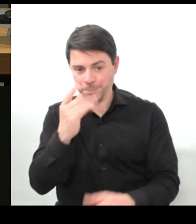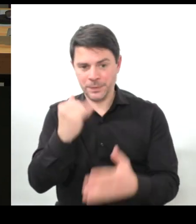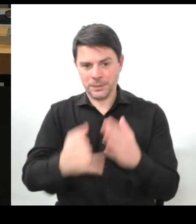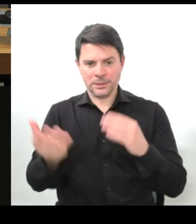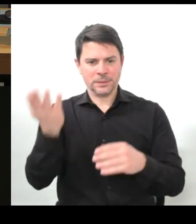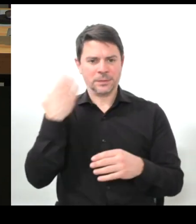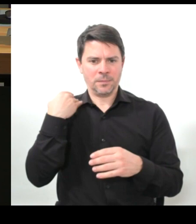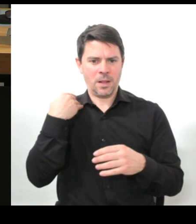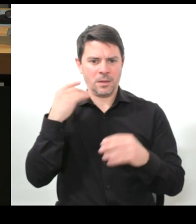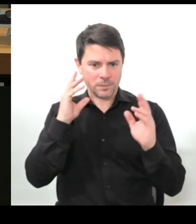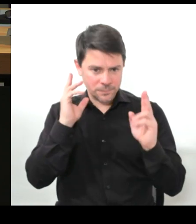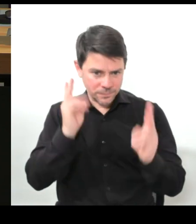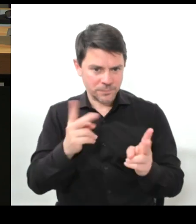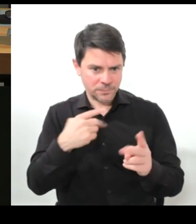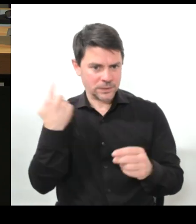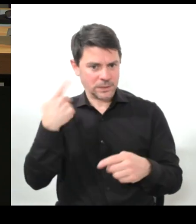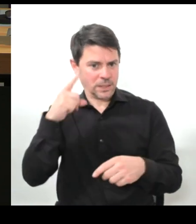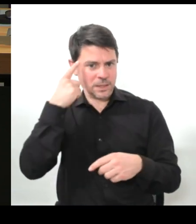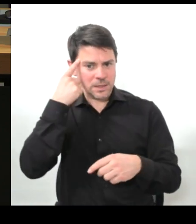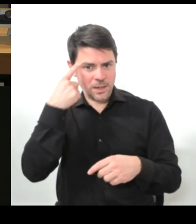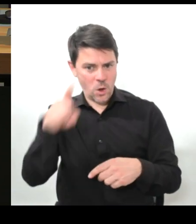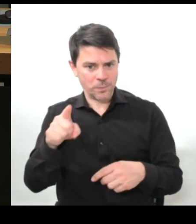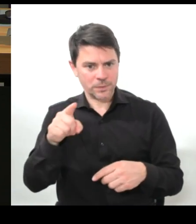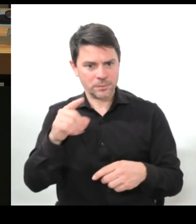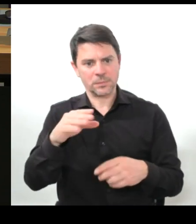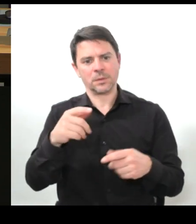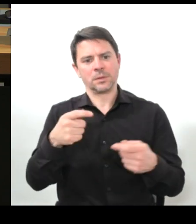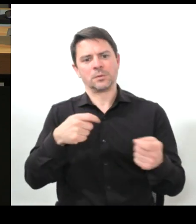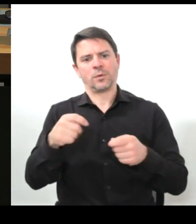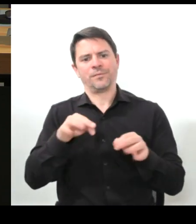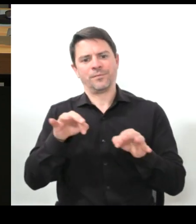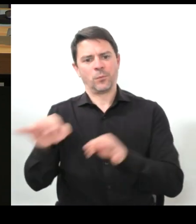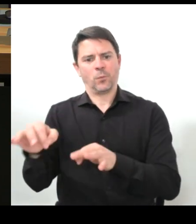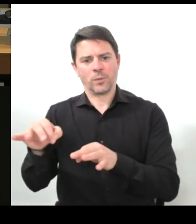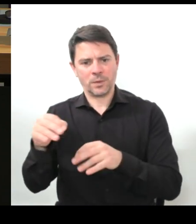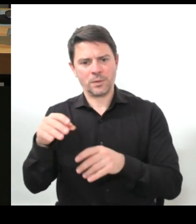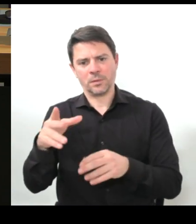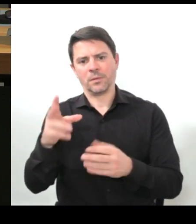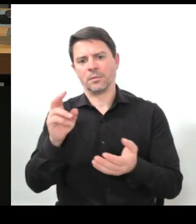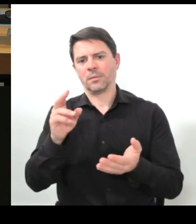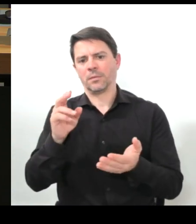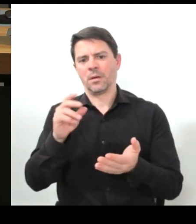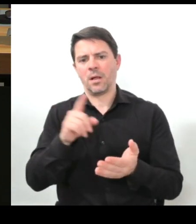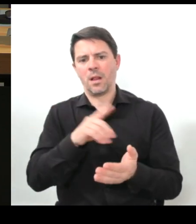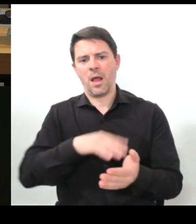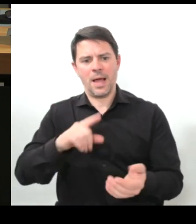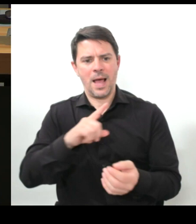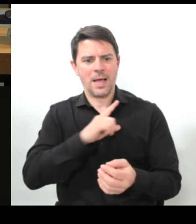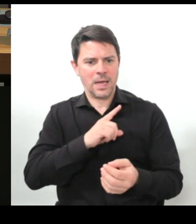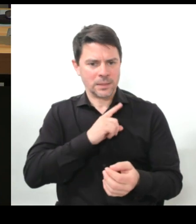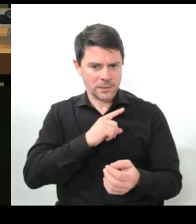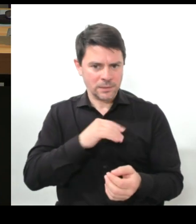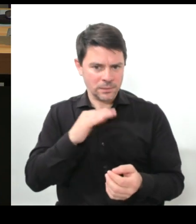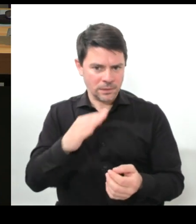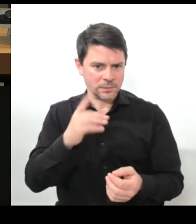wir ist nicht die Aufgabe, der Mieterräte und -Beiräte und dabei recht. Es geht um ein gutes Miteinander. Es geht